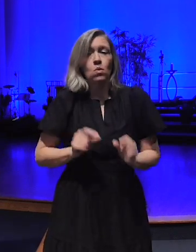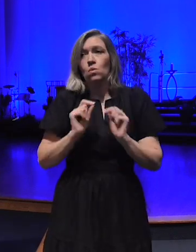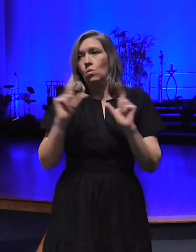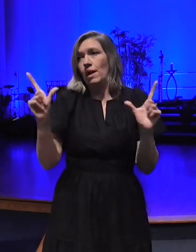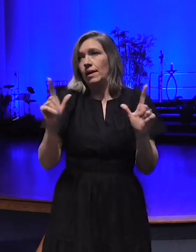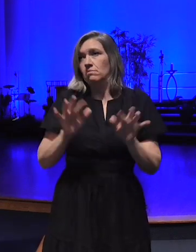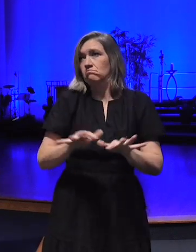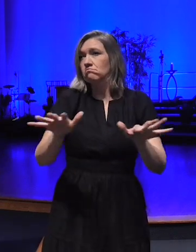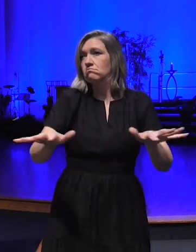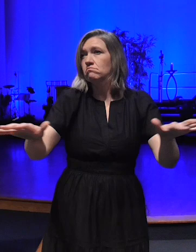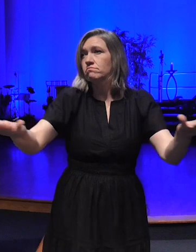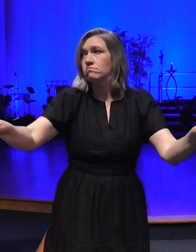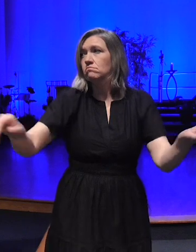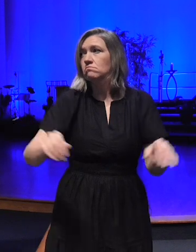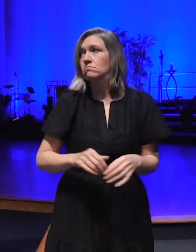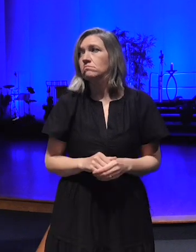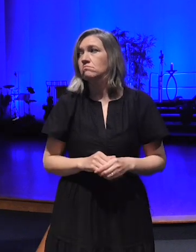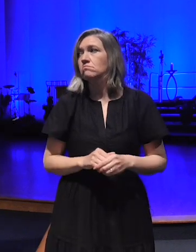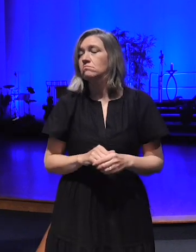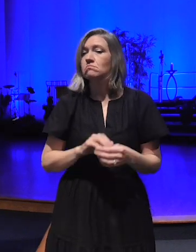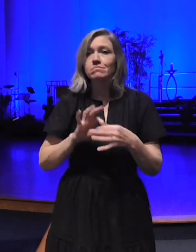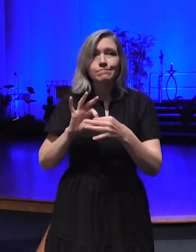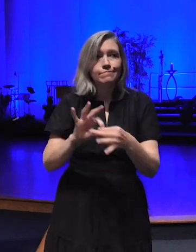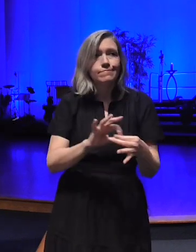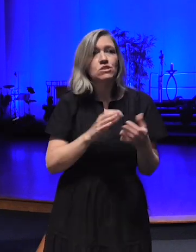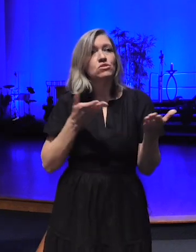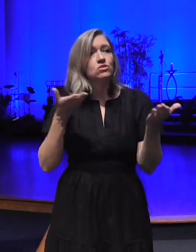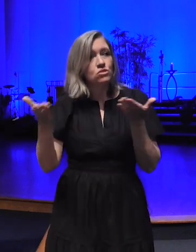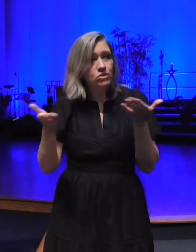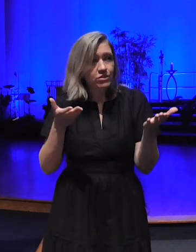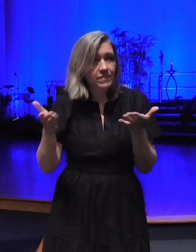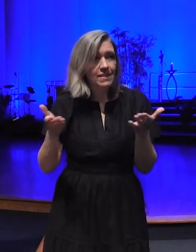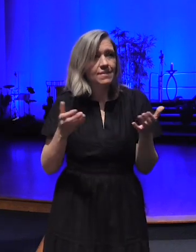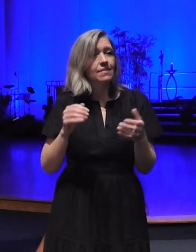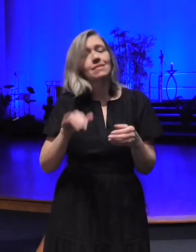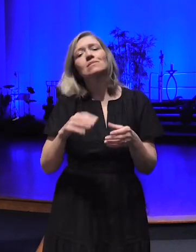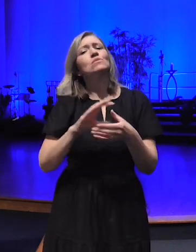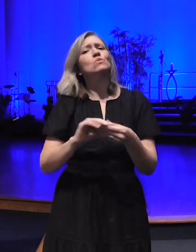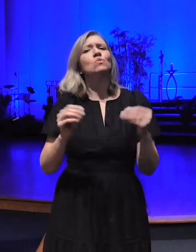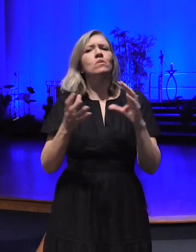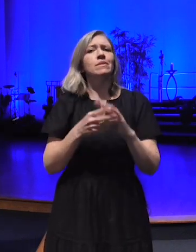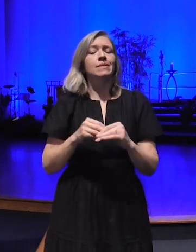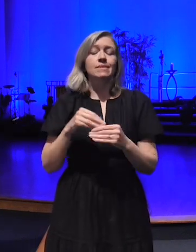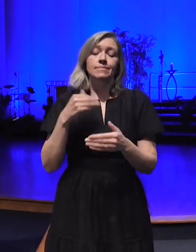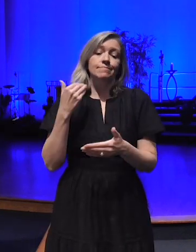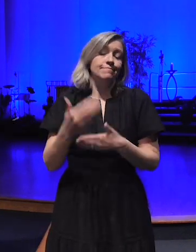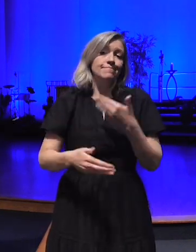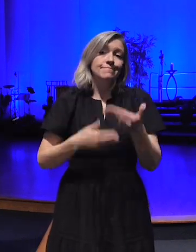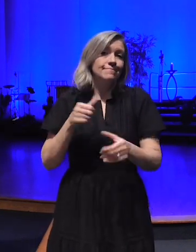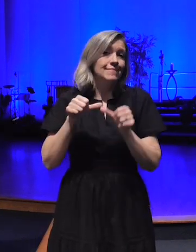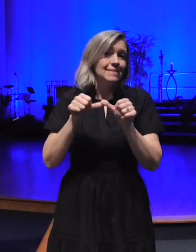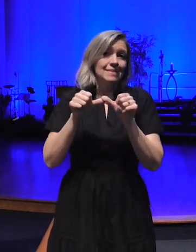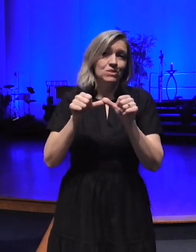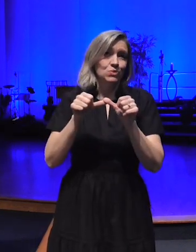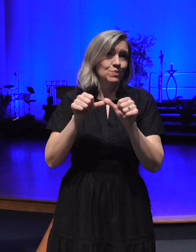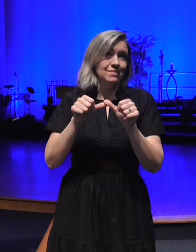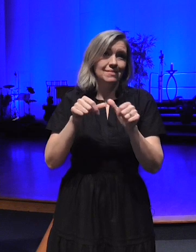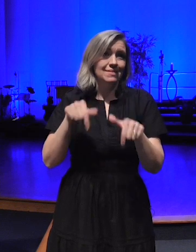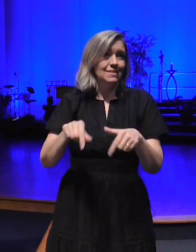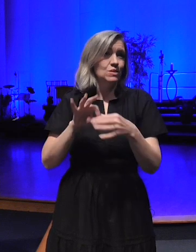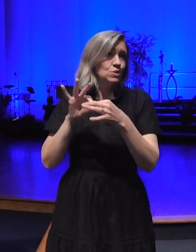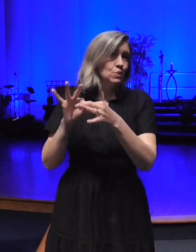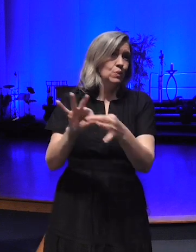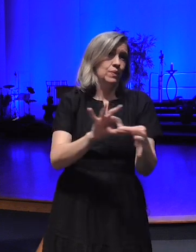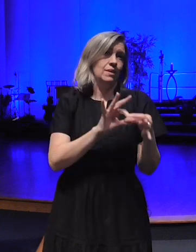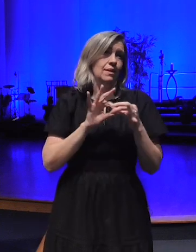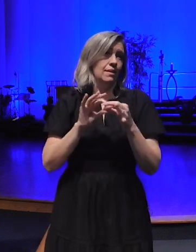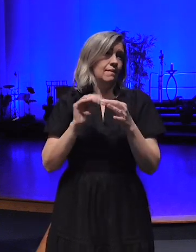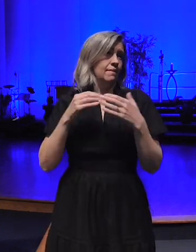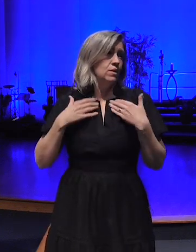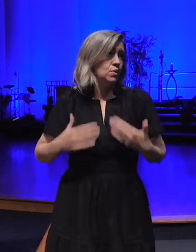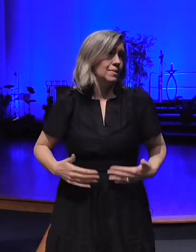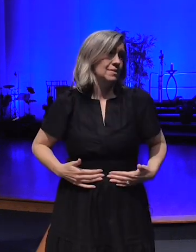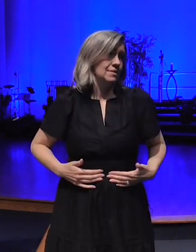para servir la historia en desarrollo de la unidad de toda la humanidad en dios llevemos esto a la oración